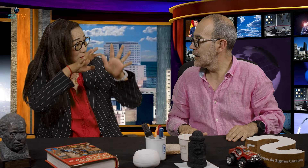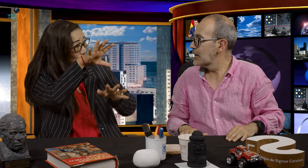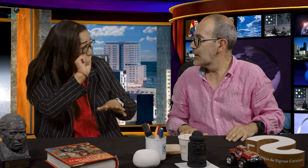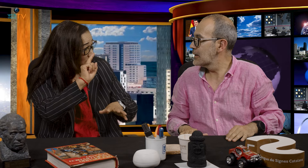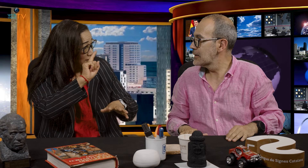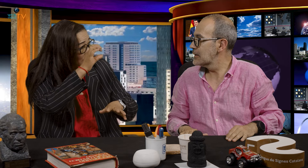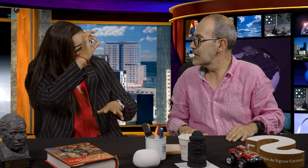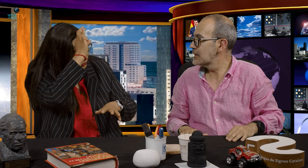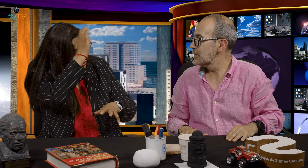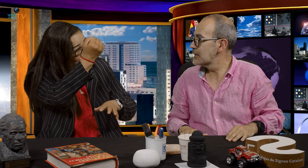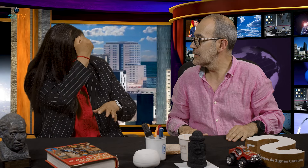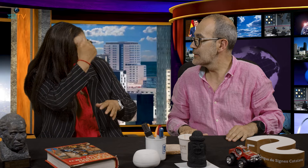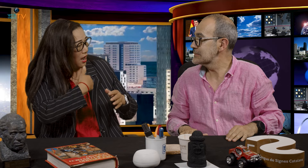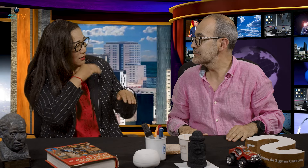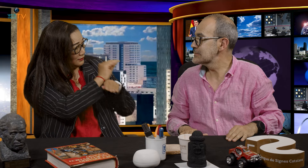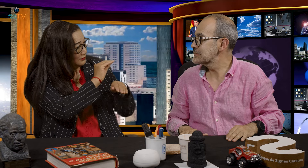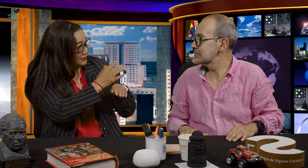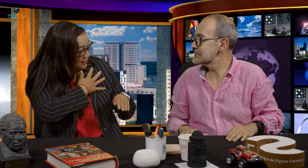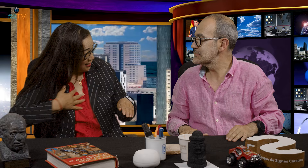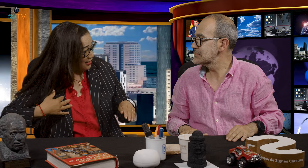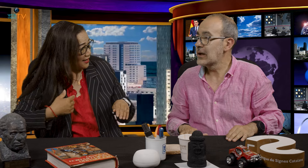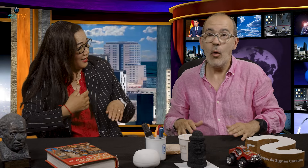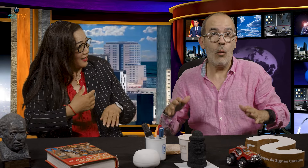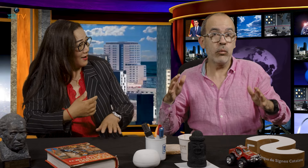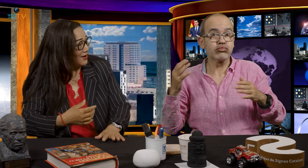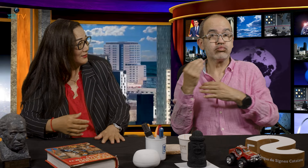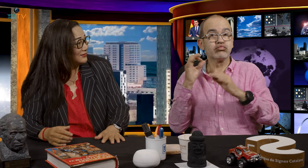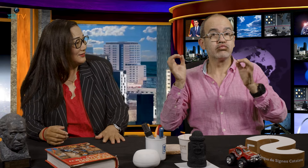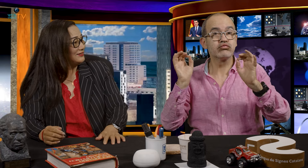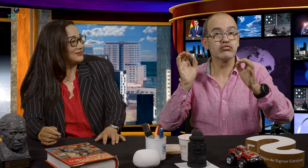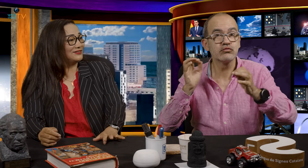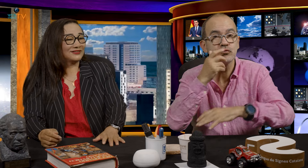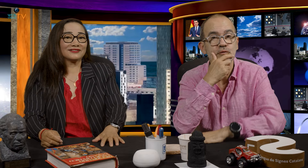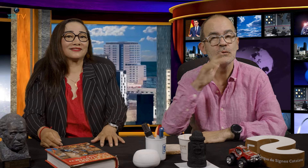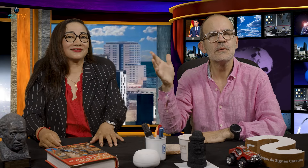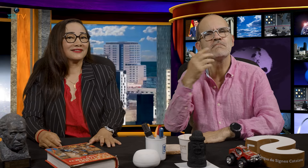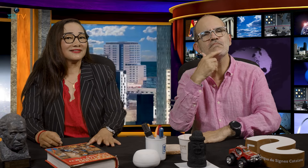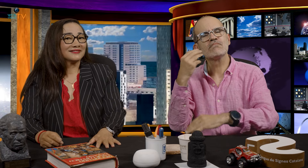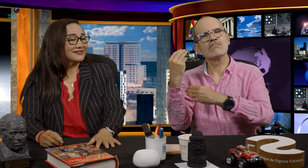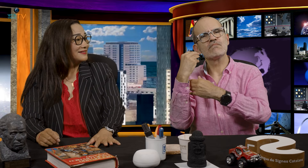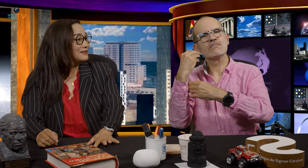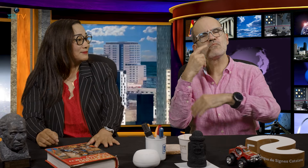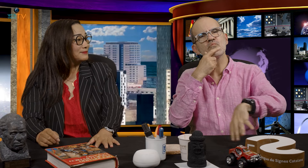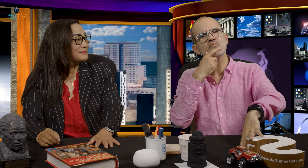¿Entendéis su lengua o ignorante? Quieres que te enseño Lengua de signos Sí, sí, por supuesto…